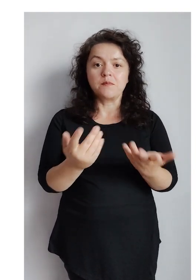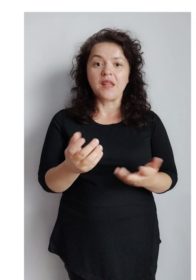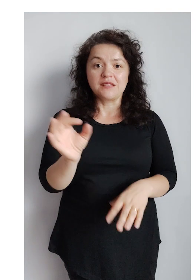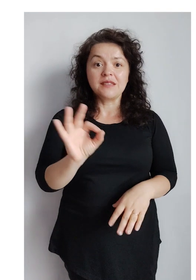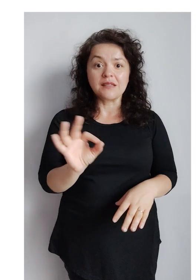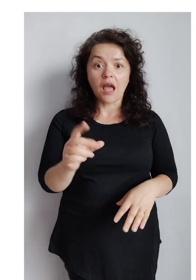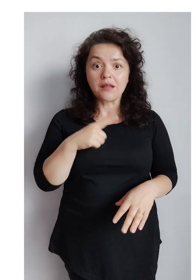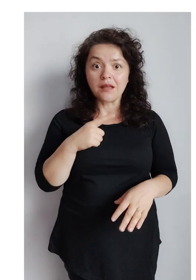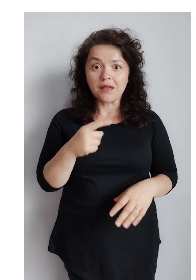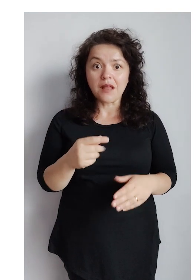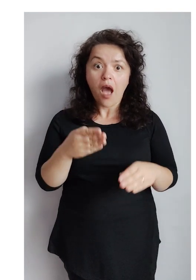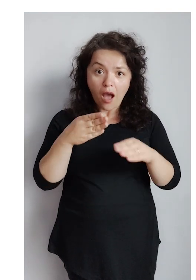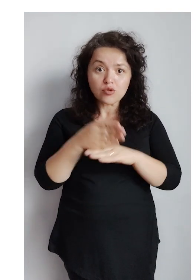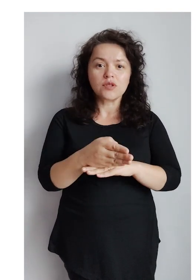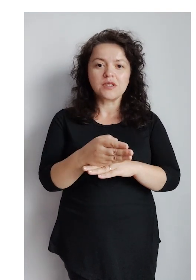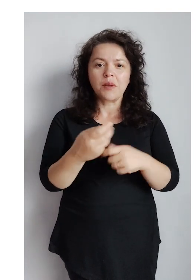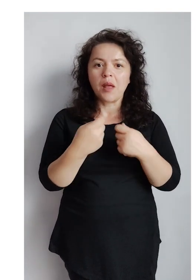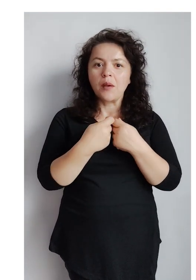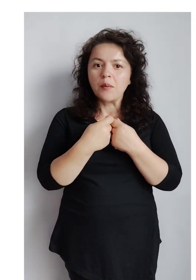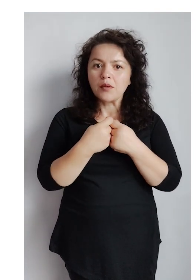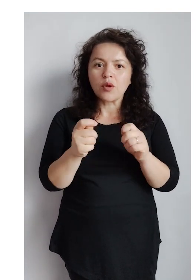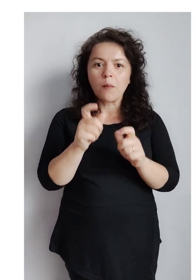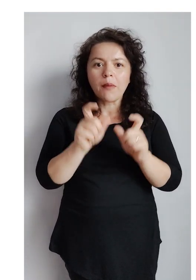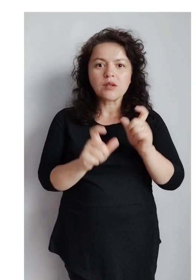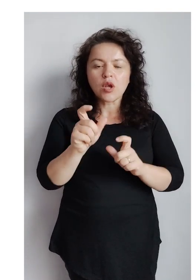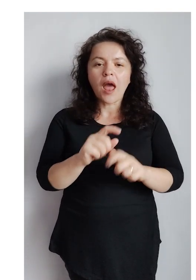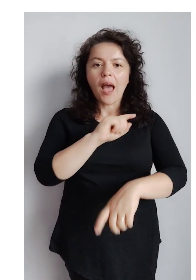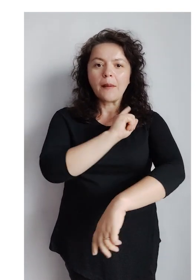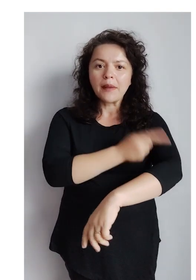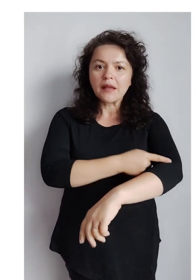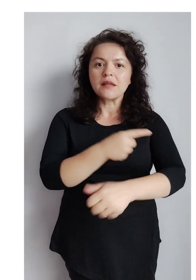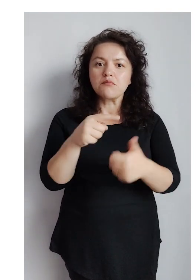Dizainul este util și accesibil pentru persoanele cu abilități diverse